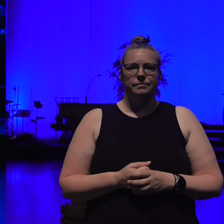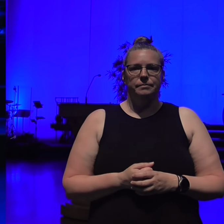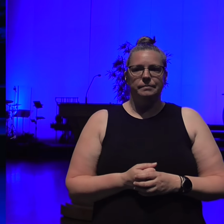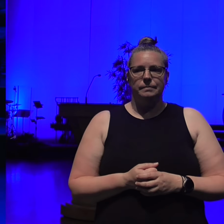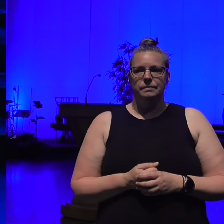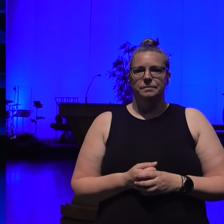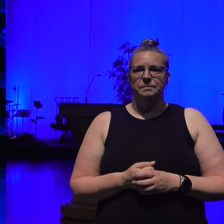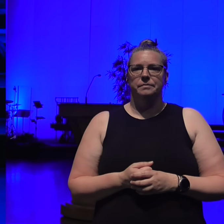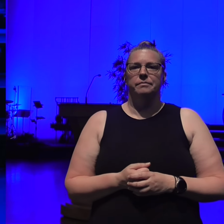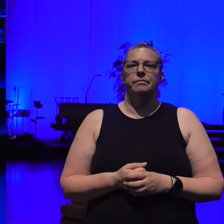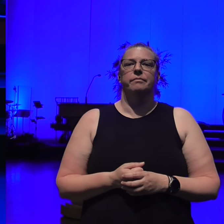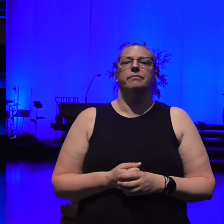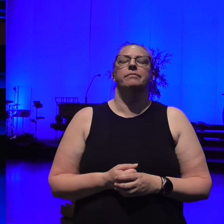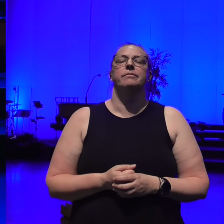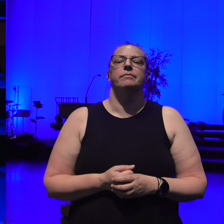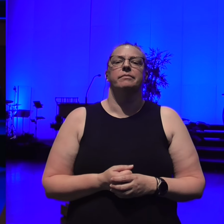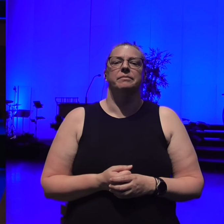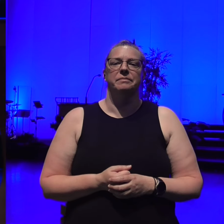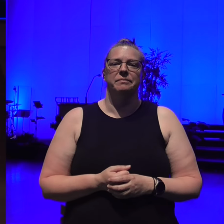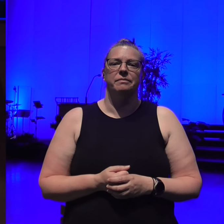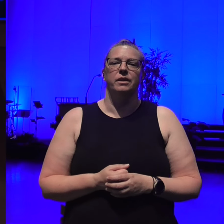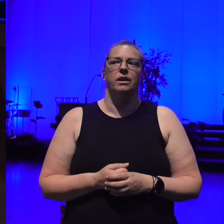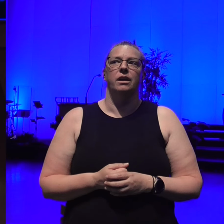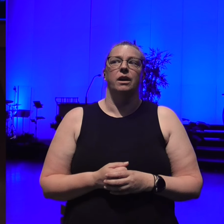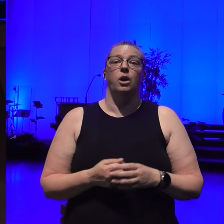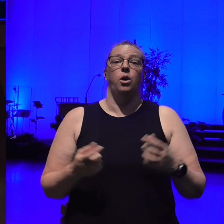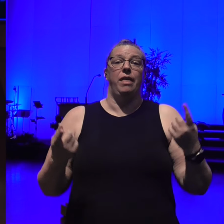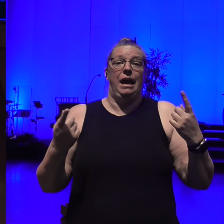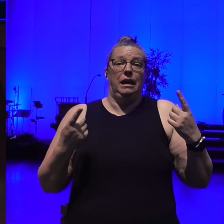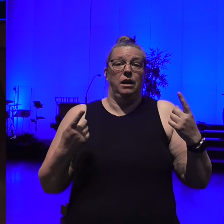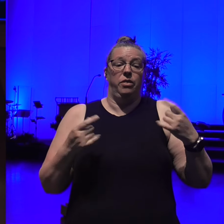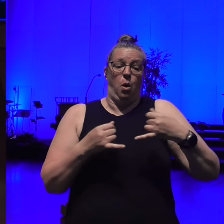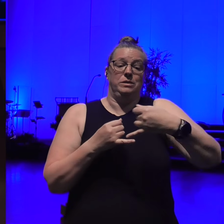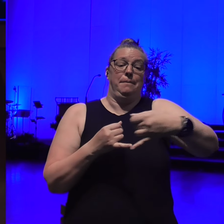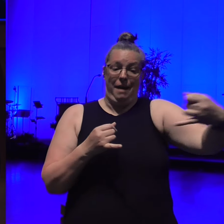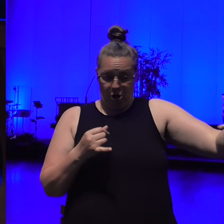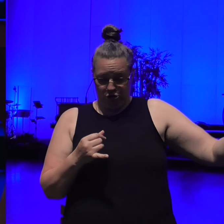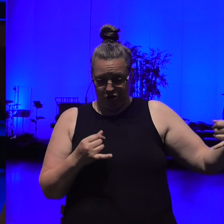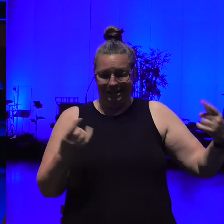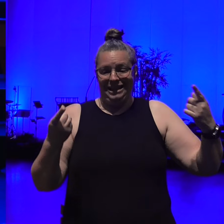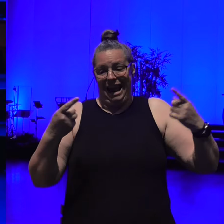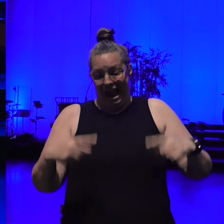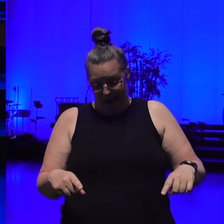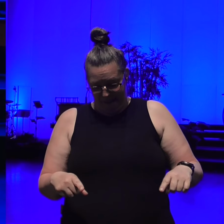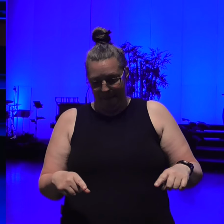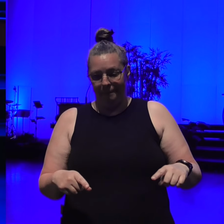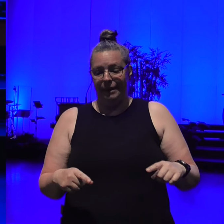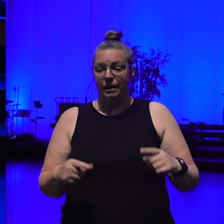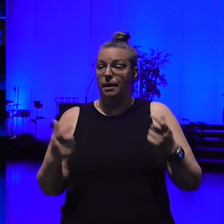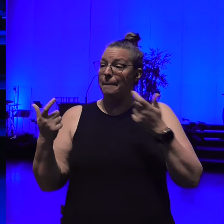se aprovechen de estos límites Puede suceder de grandes maneras Puede suceder de pequeñas maneras